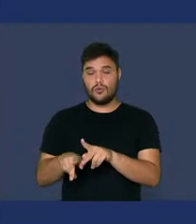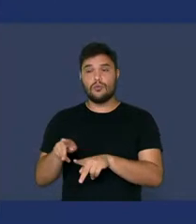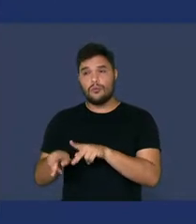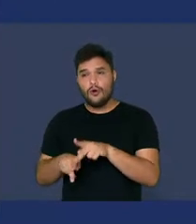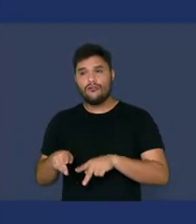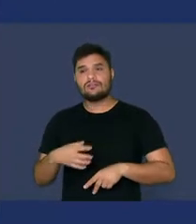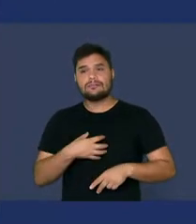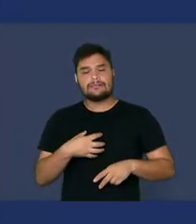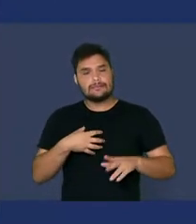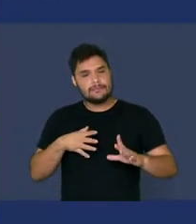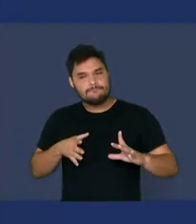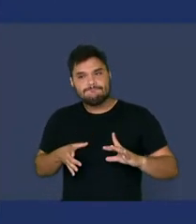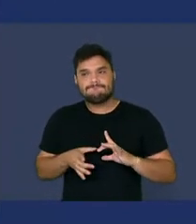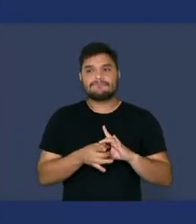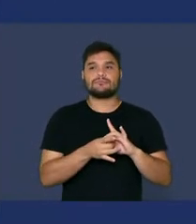LINGUAGENS ARTÍSTICAS. DÃO CONTORNO AO PAÍS E FAÇAM COM